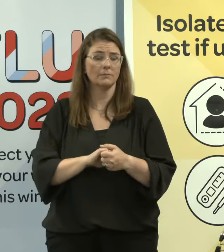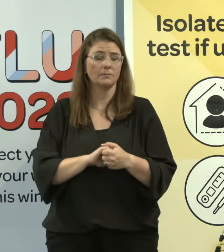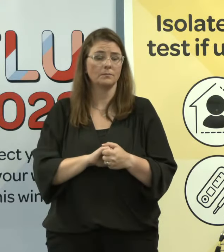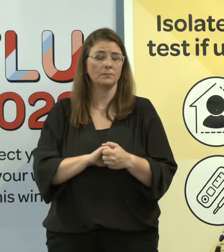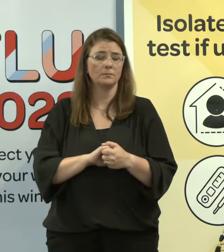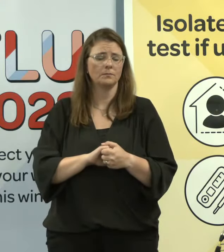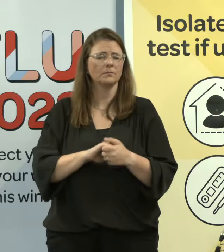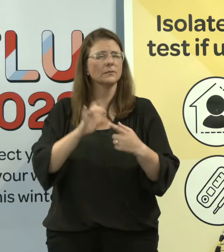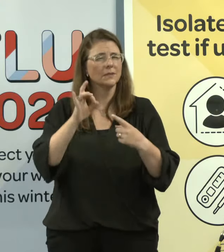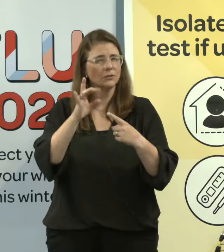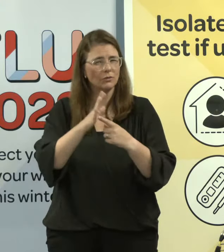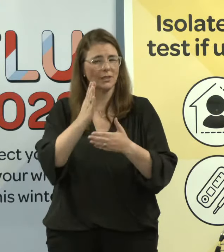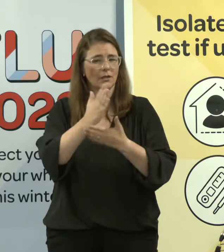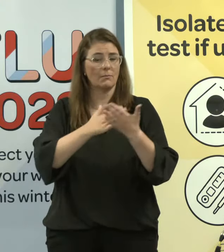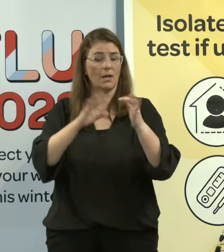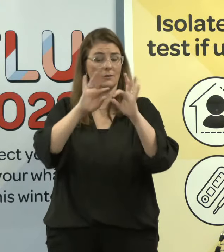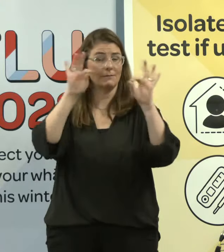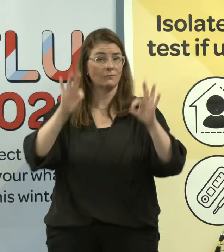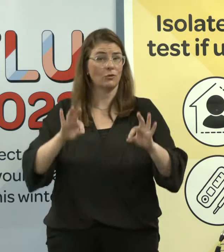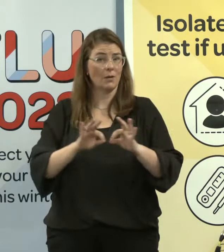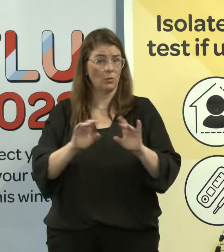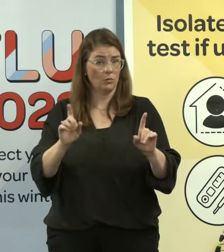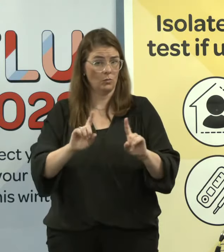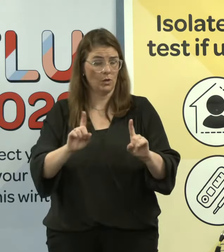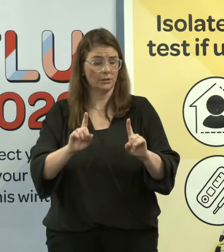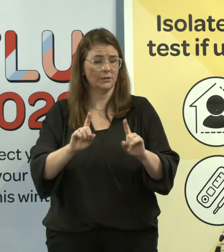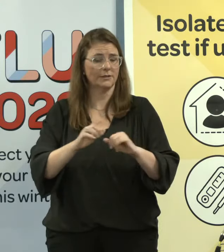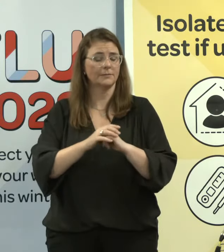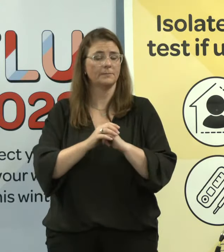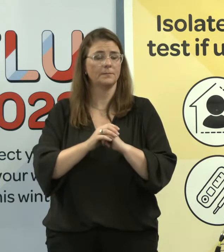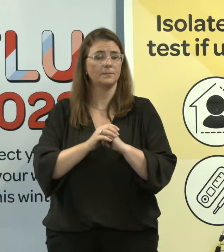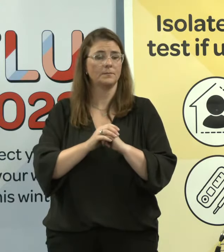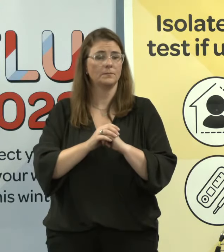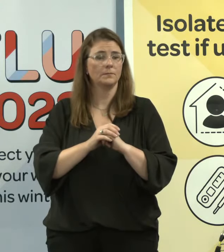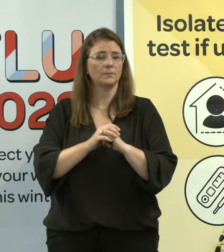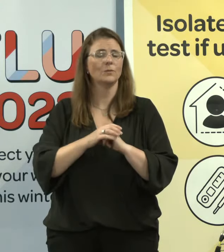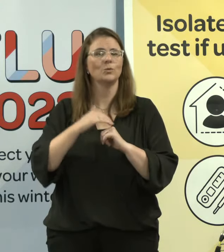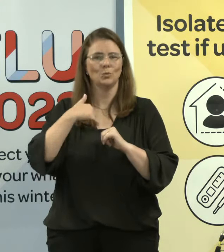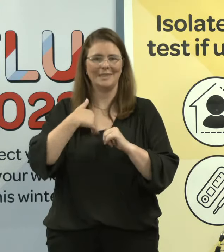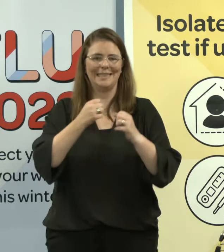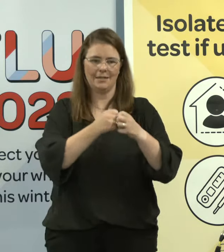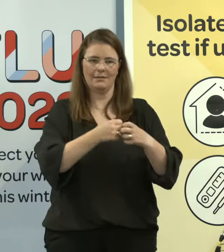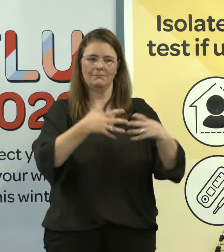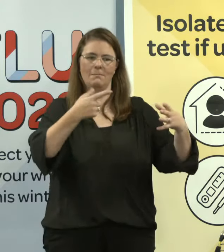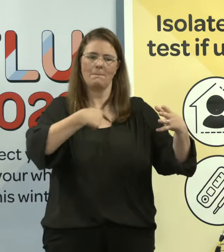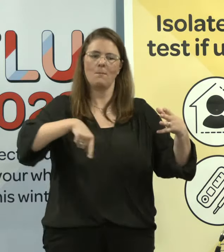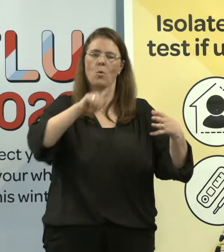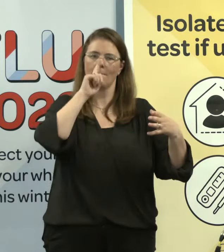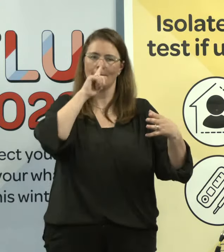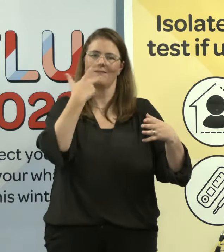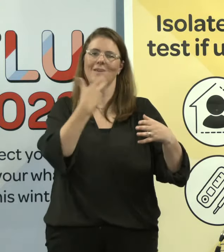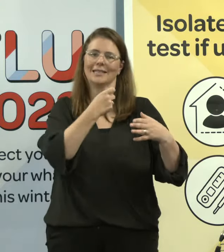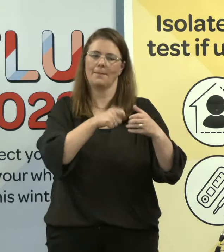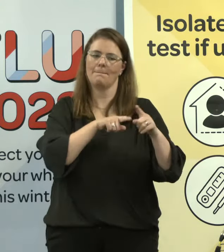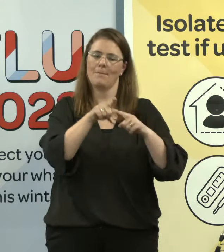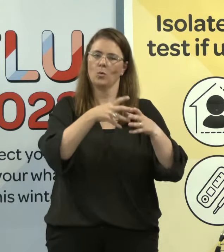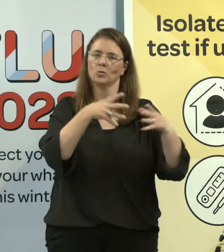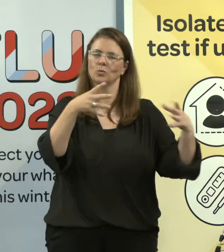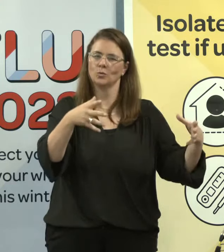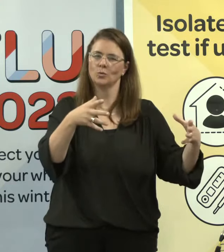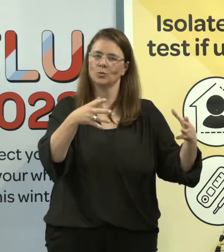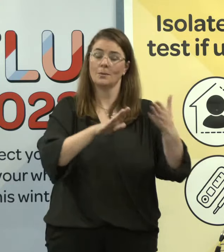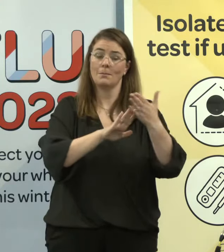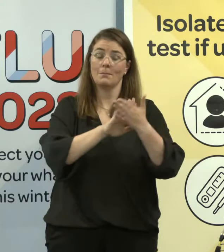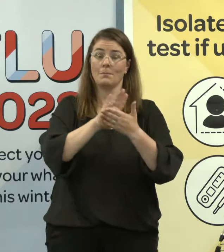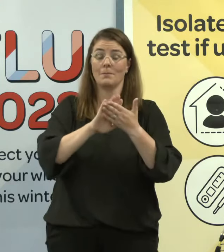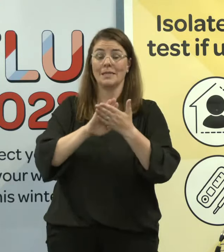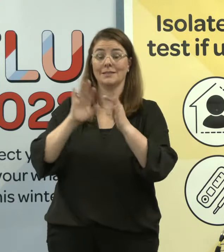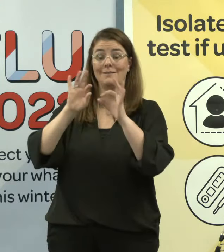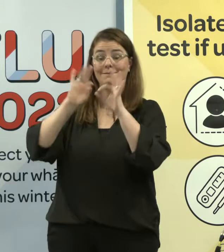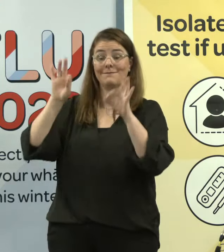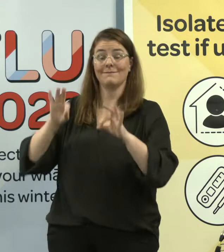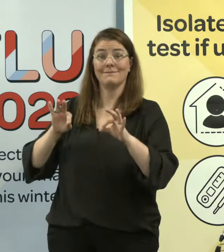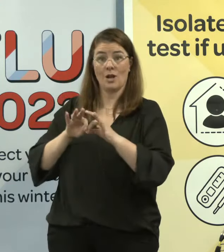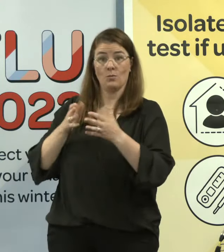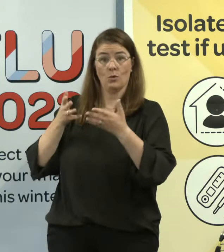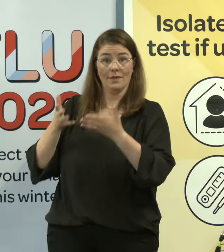taumata whakamarumaru mo te